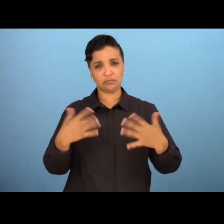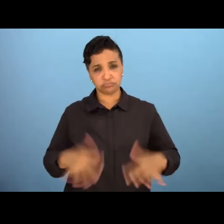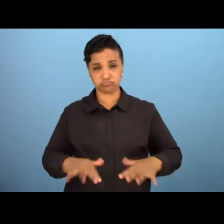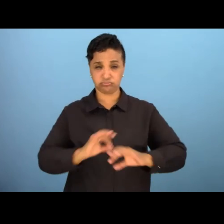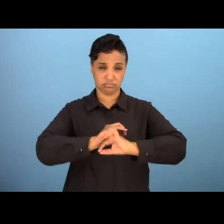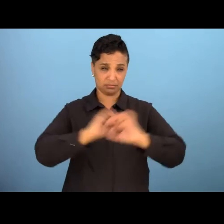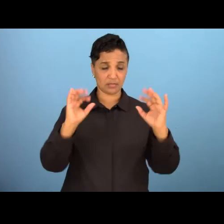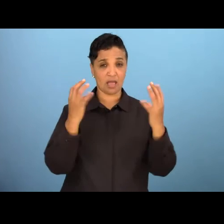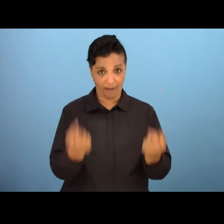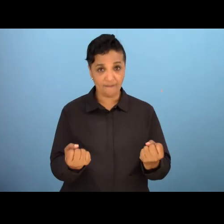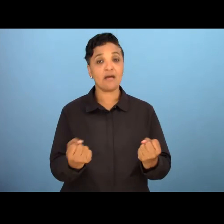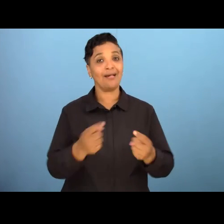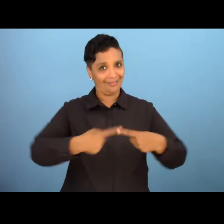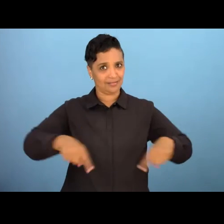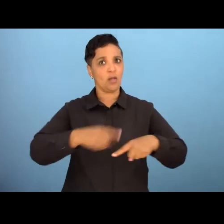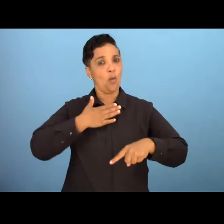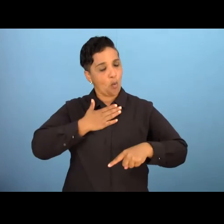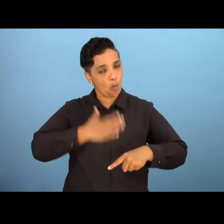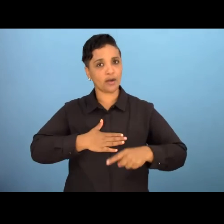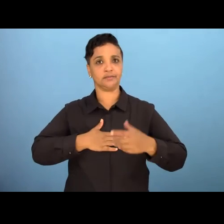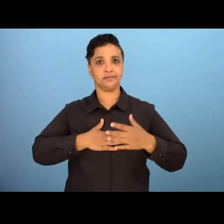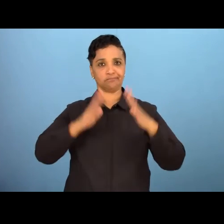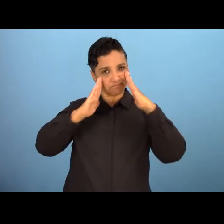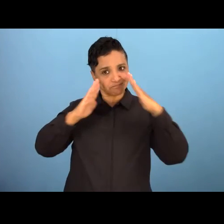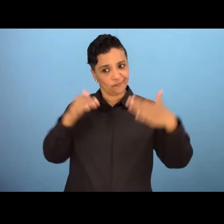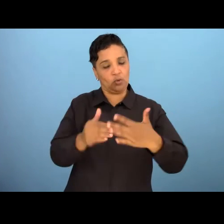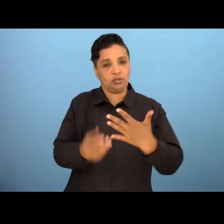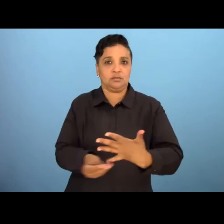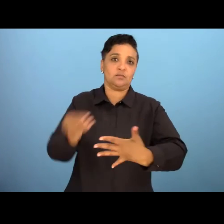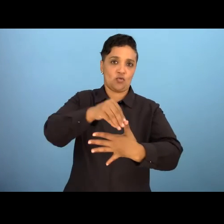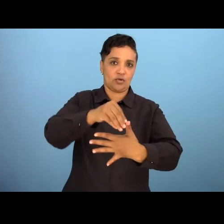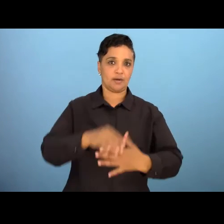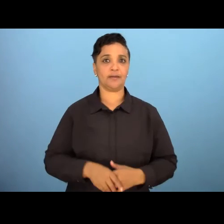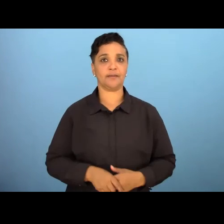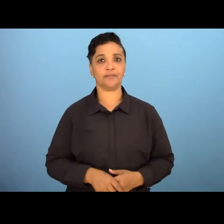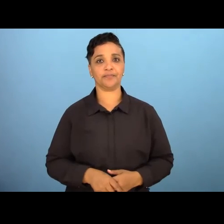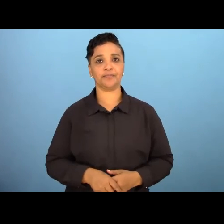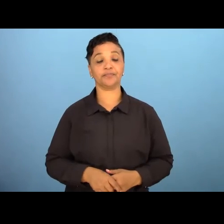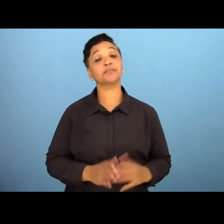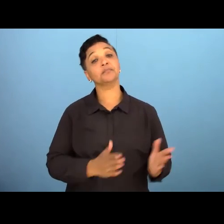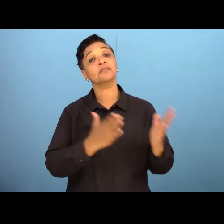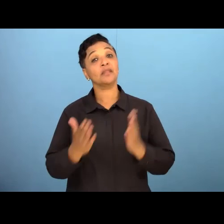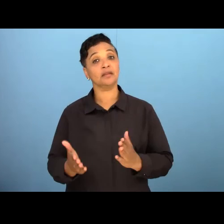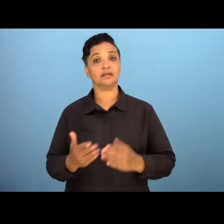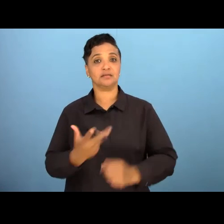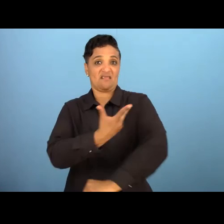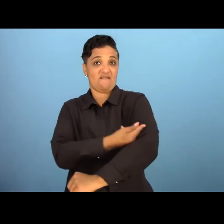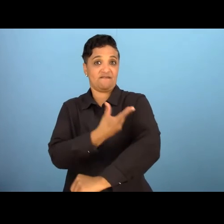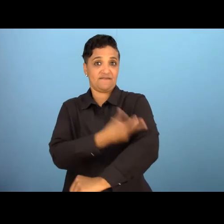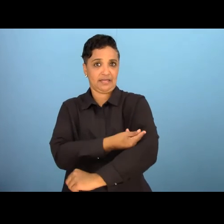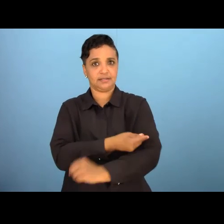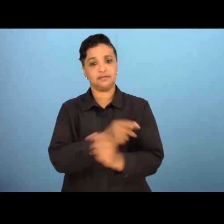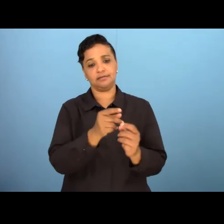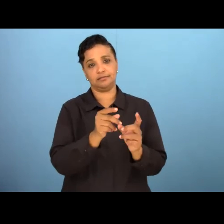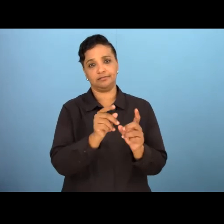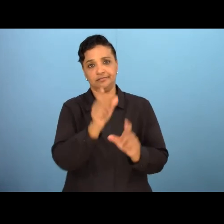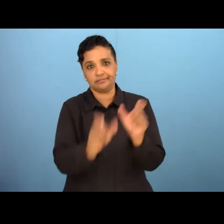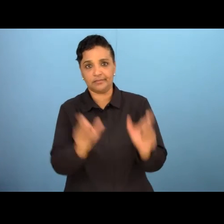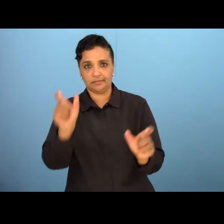prioritarios e instalaciones de salud especialmente las personas con discapacidad severa, y eso es lo que